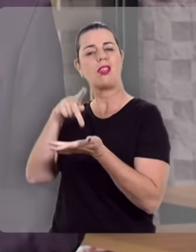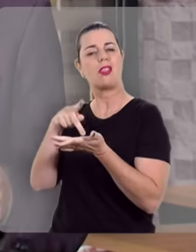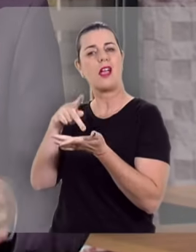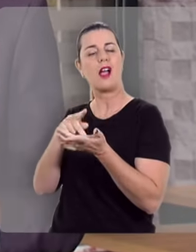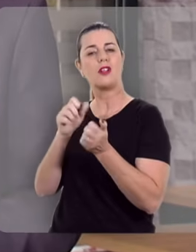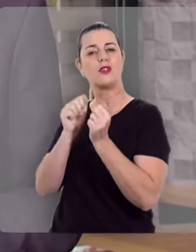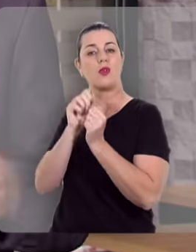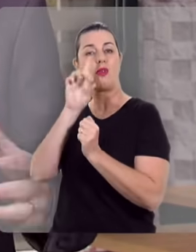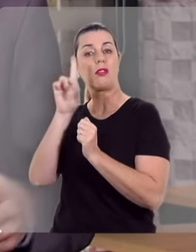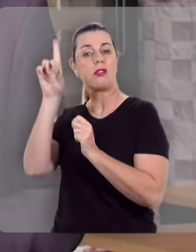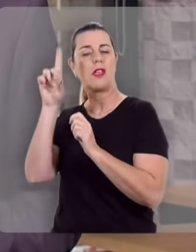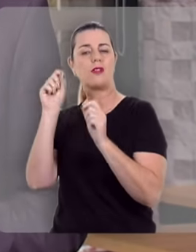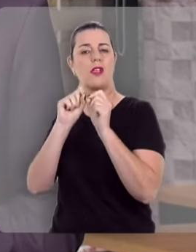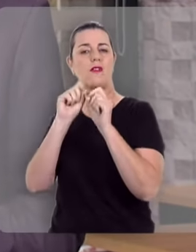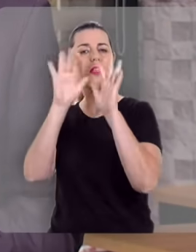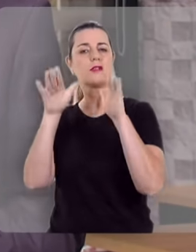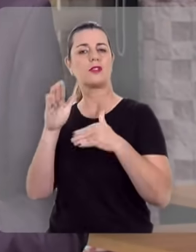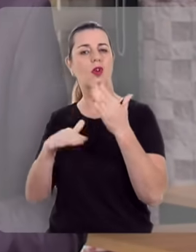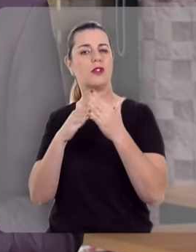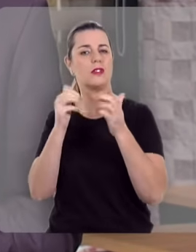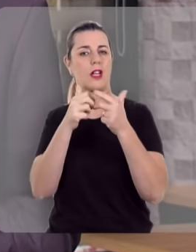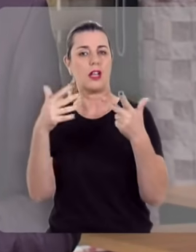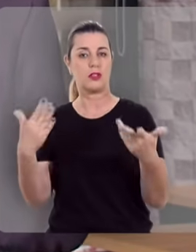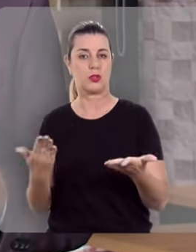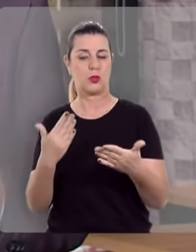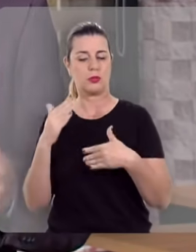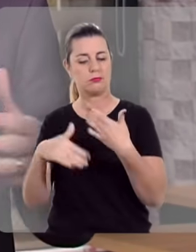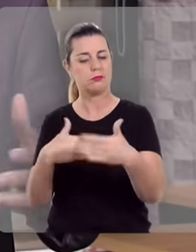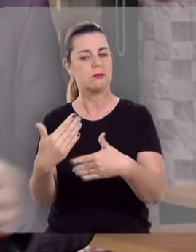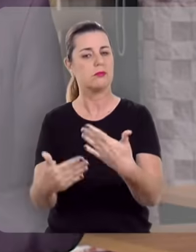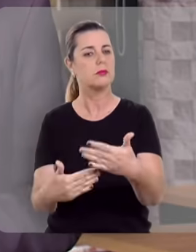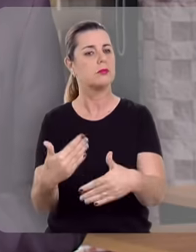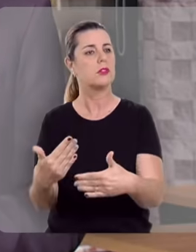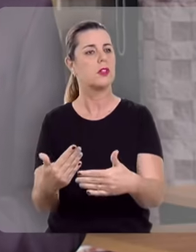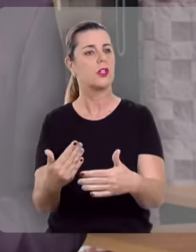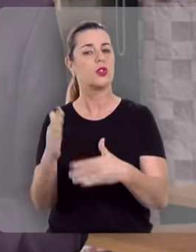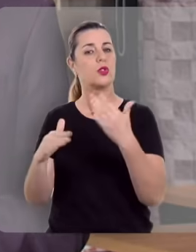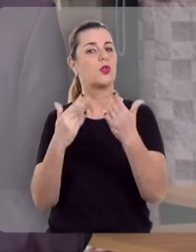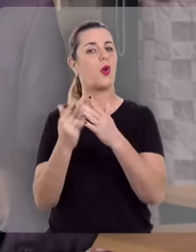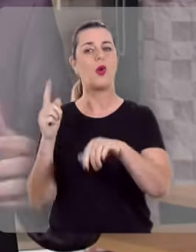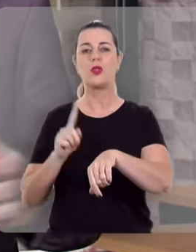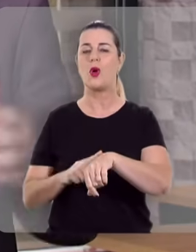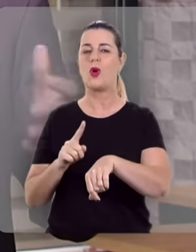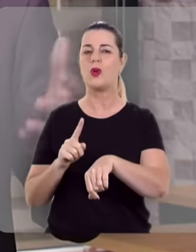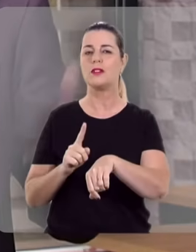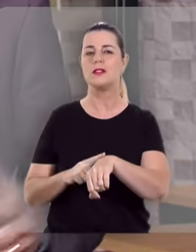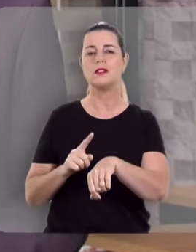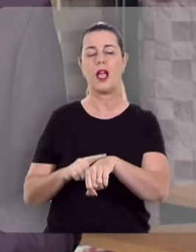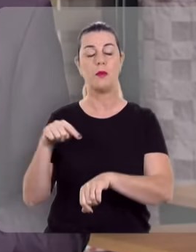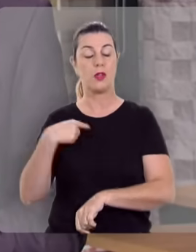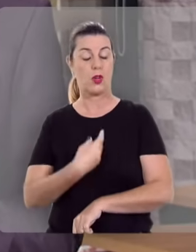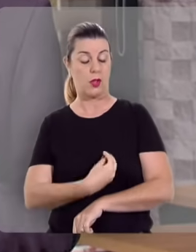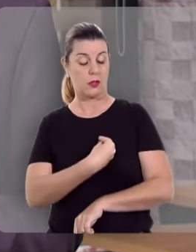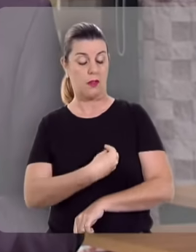real com o criador de todas as coisas e as consequências disso em todas as áreas esferas